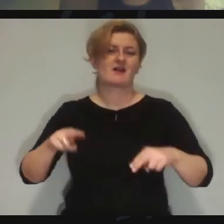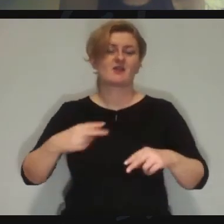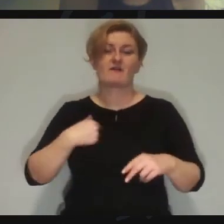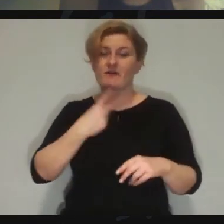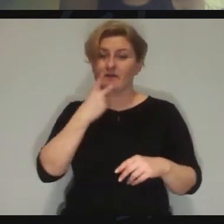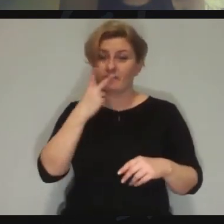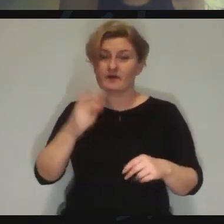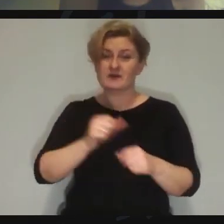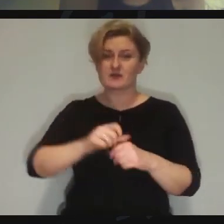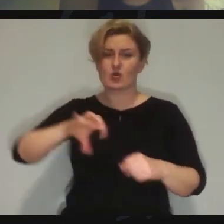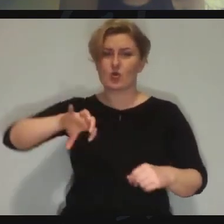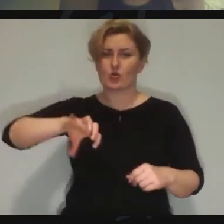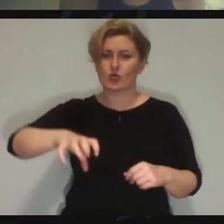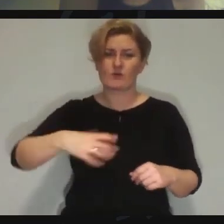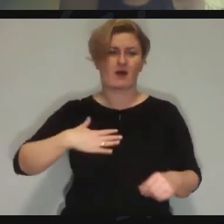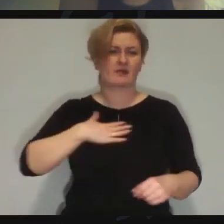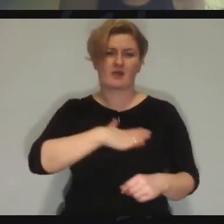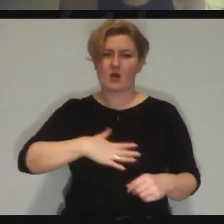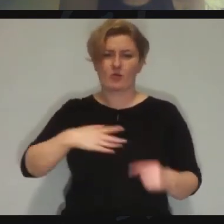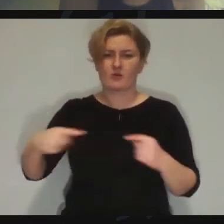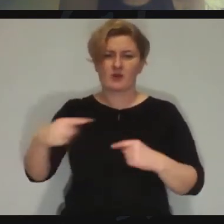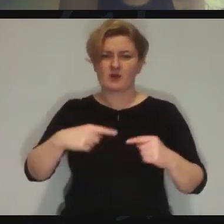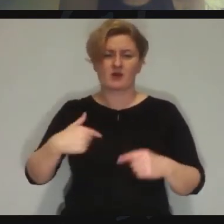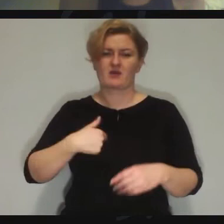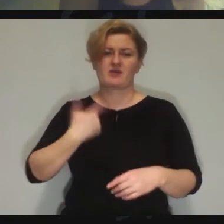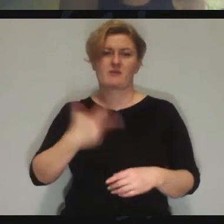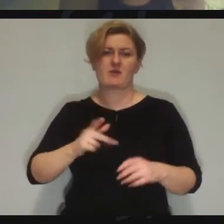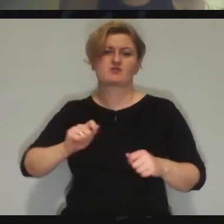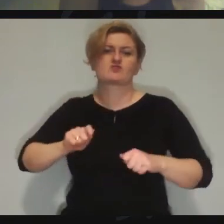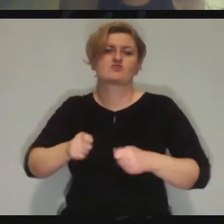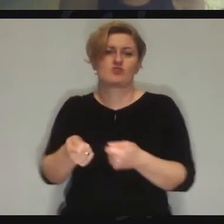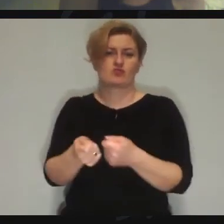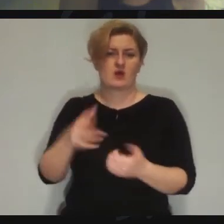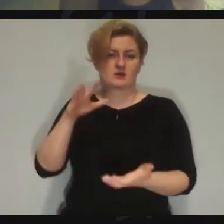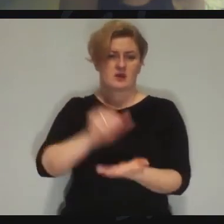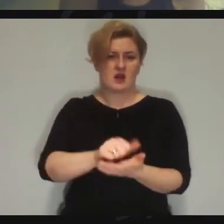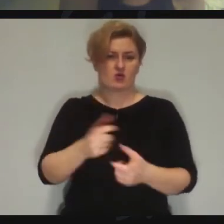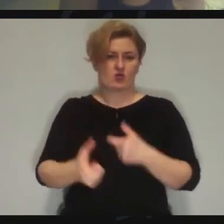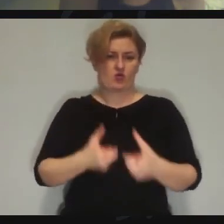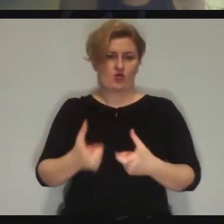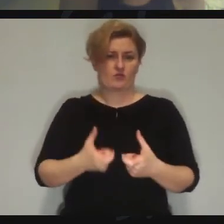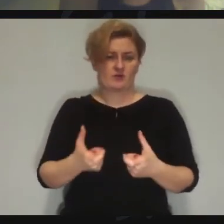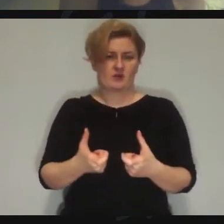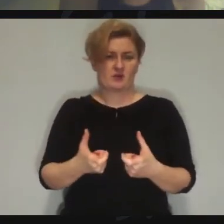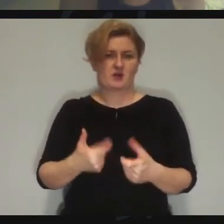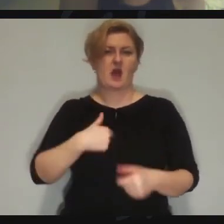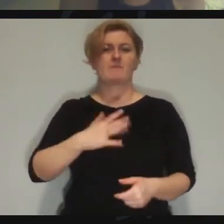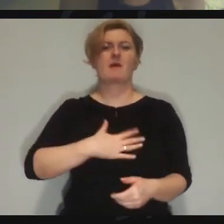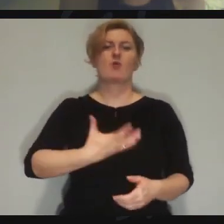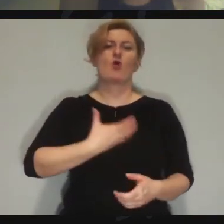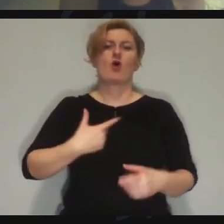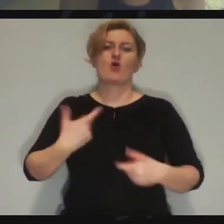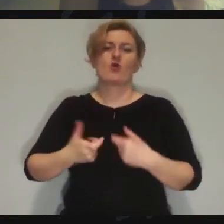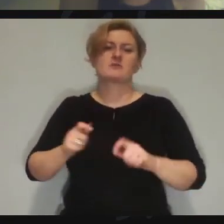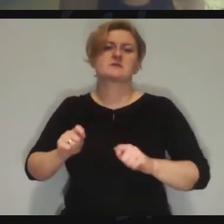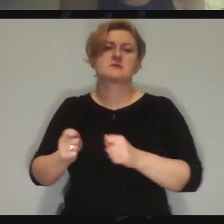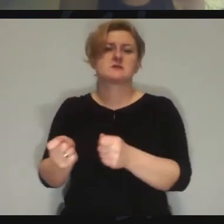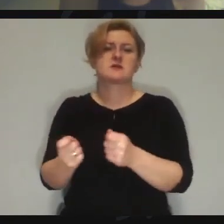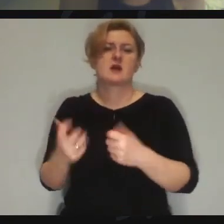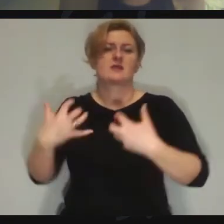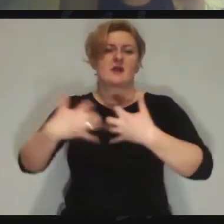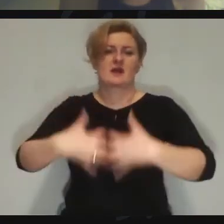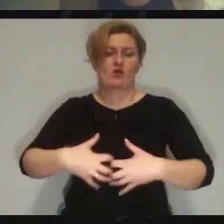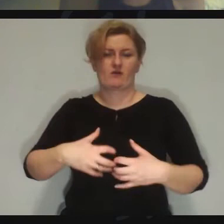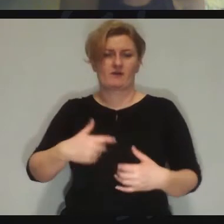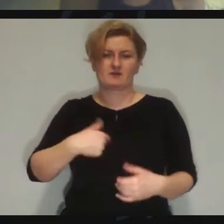Jeśli jest grupa, która nie do końca się lubi, nie będę na siłę jej integrować.